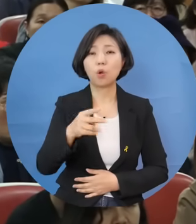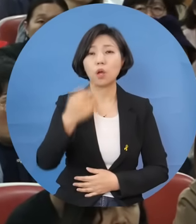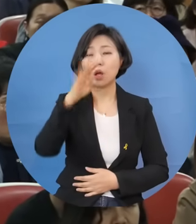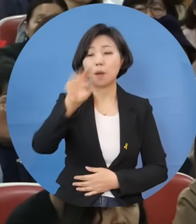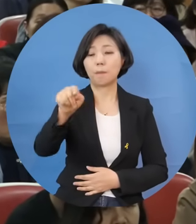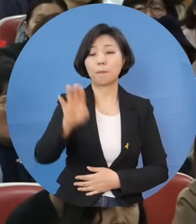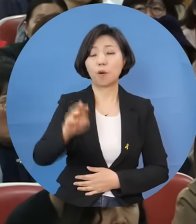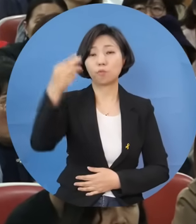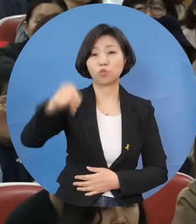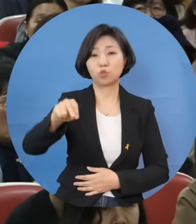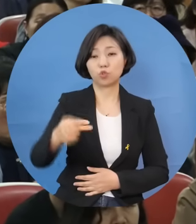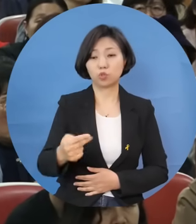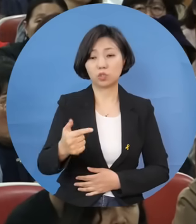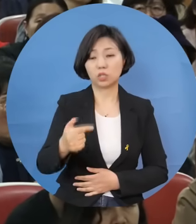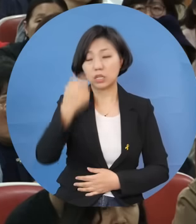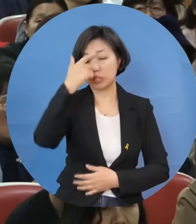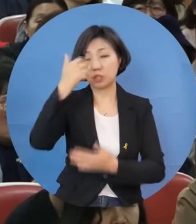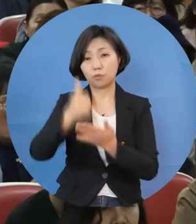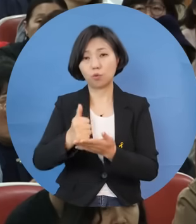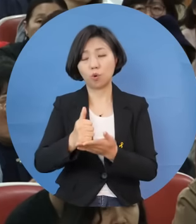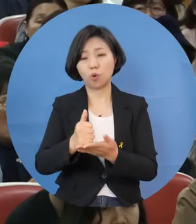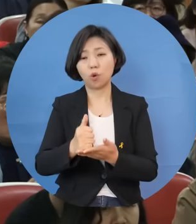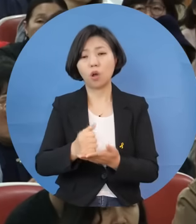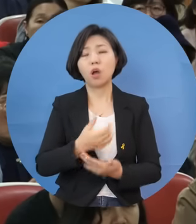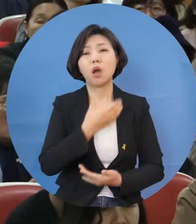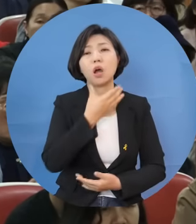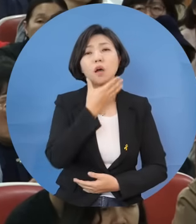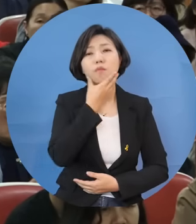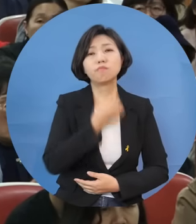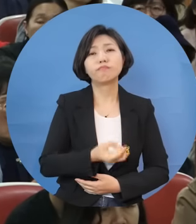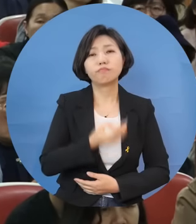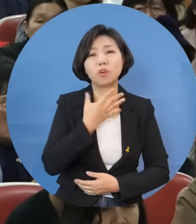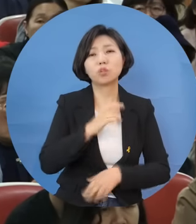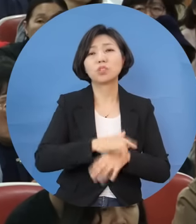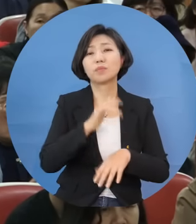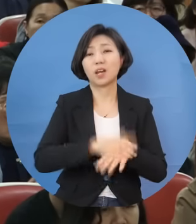이 위대한 참 진리를 우리 범부중생들이 깨닫게 된다면